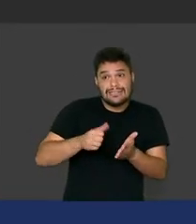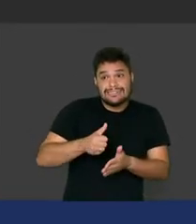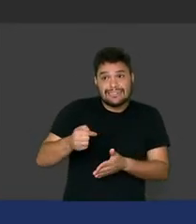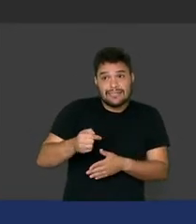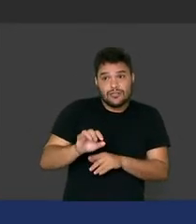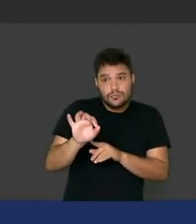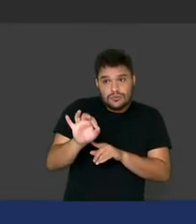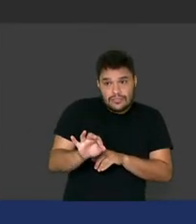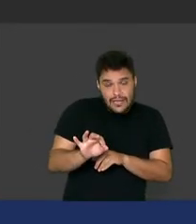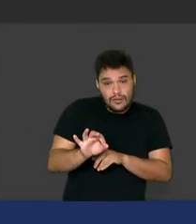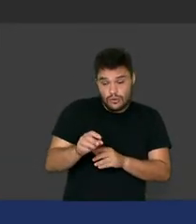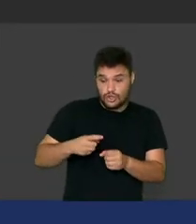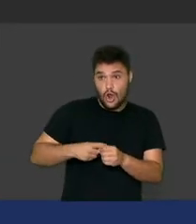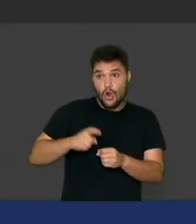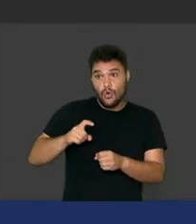GENTE ESTÁ FALANDO DE JOGOS, 17% SOBRE O LUCRO LÍQUIDO,